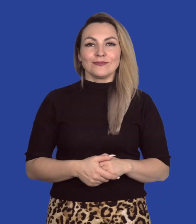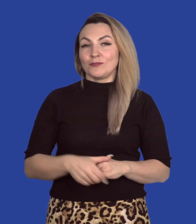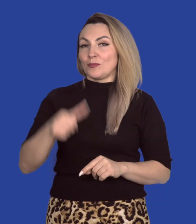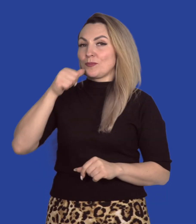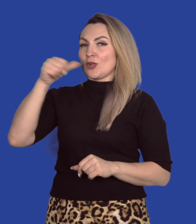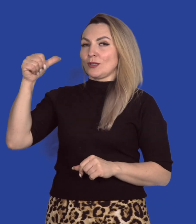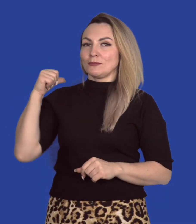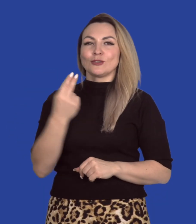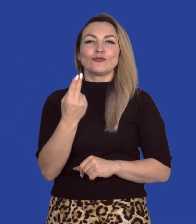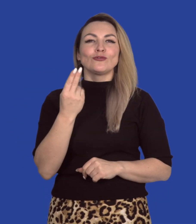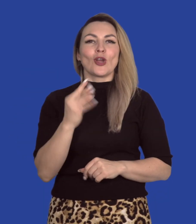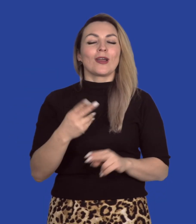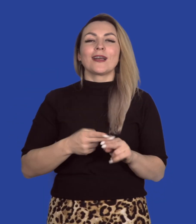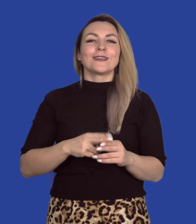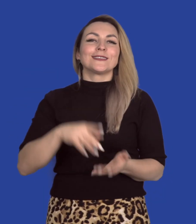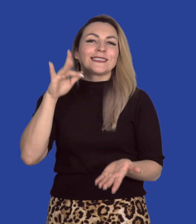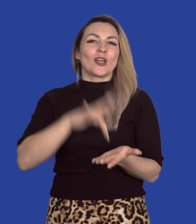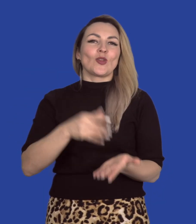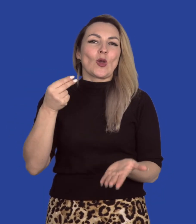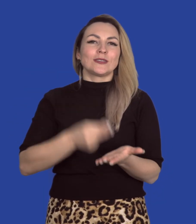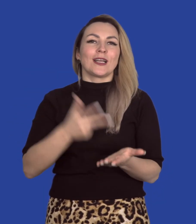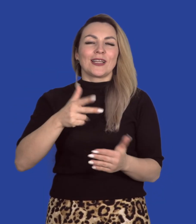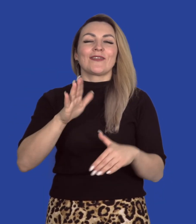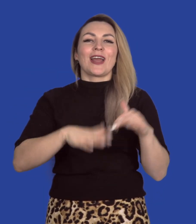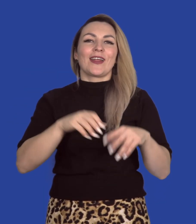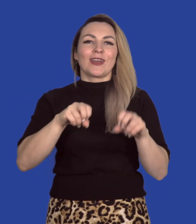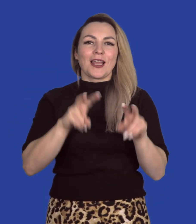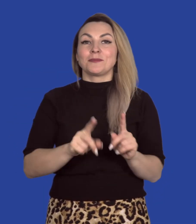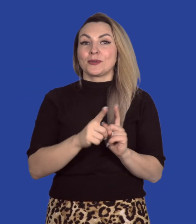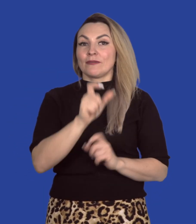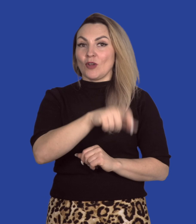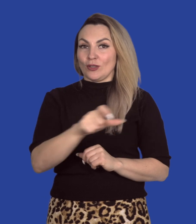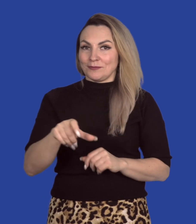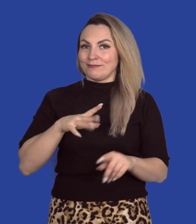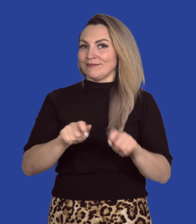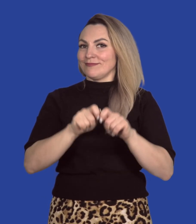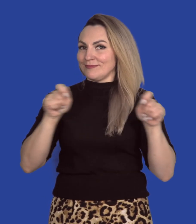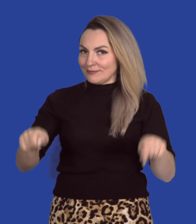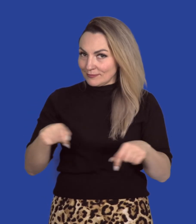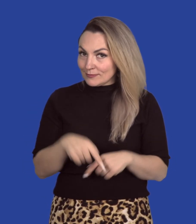11. В прошлом, 2022 году, был создан ЦОК (Центр оценки квалификации переводчиков).